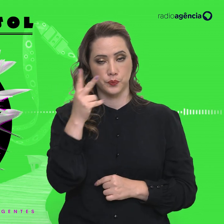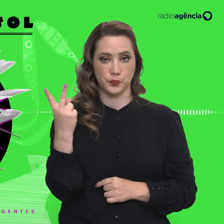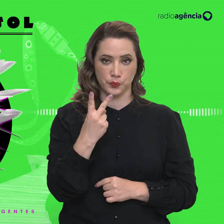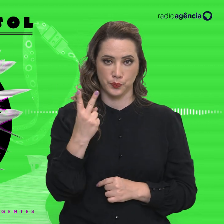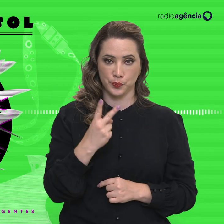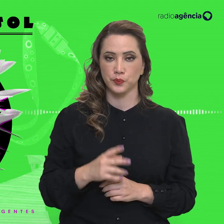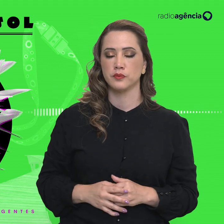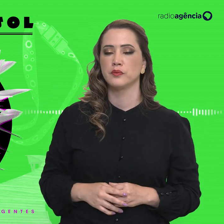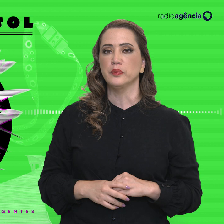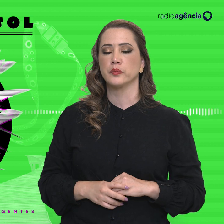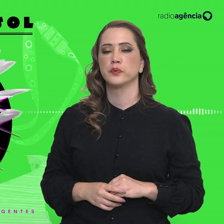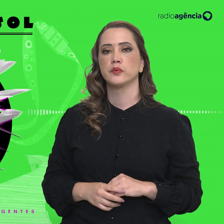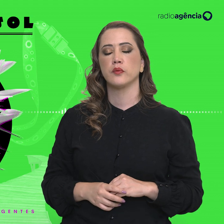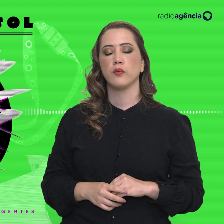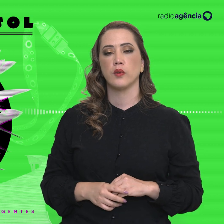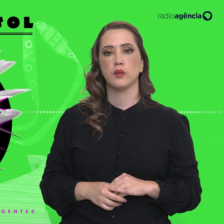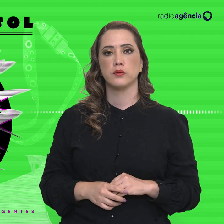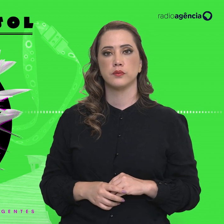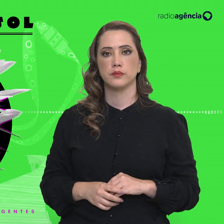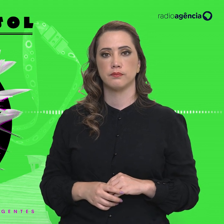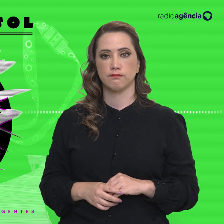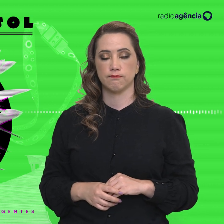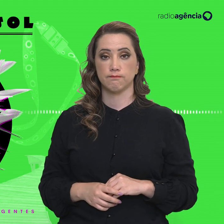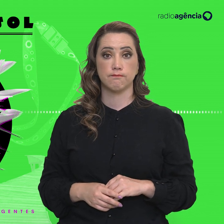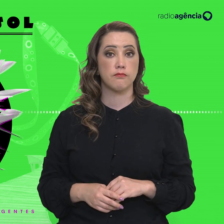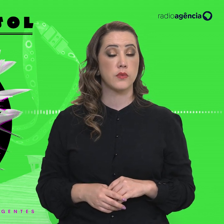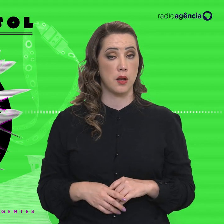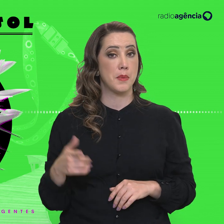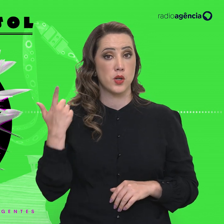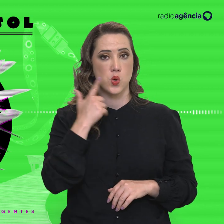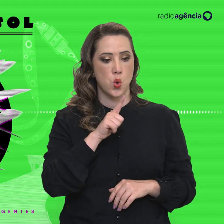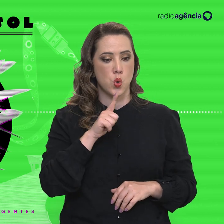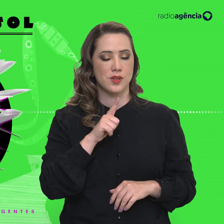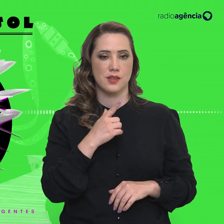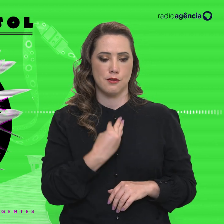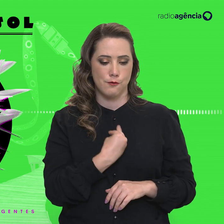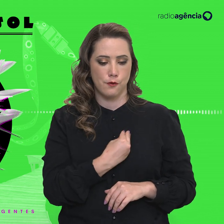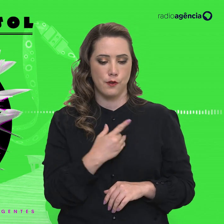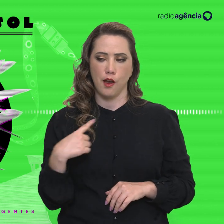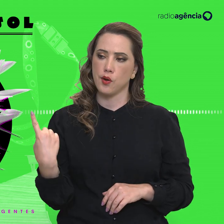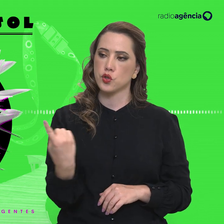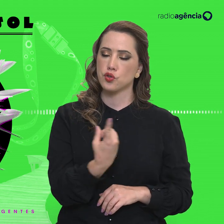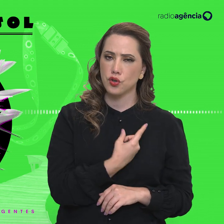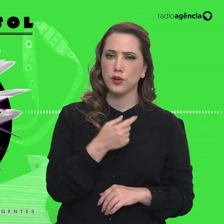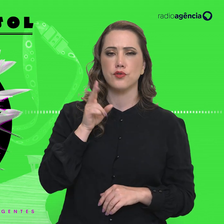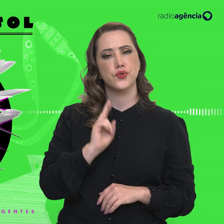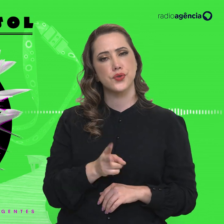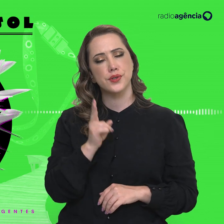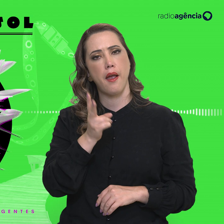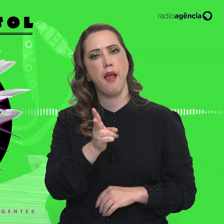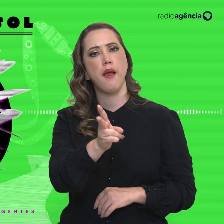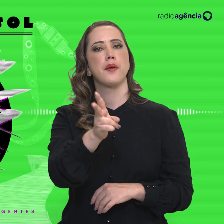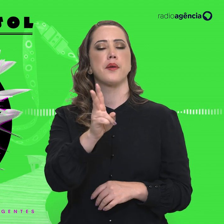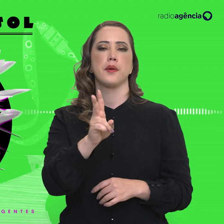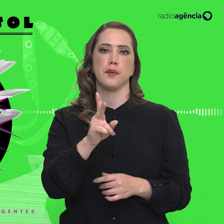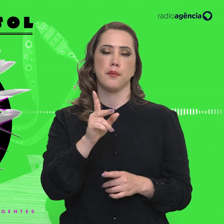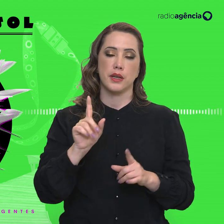[música-tema] 🎶 [Leyberson] Para sobreviver, nós, seres humanos, sempre damos um jeitinho para lidar com os desafios do dia a dia. [/fim da música-tema] 🎶